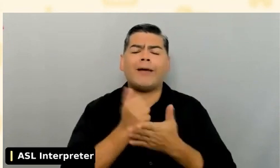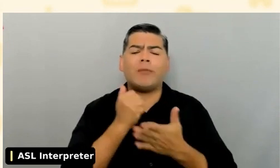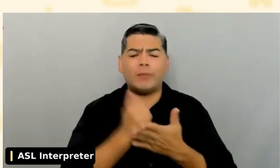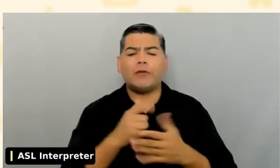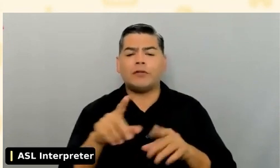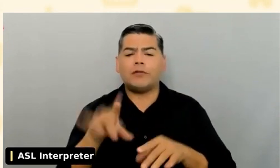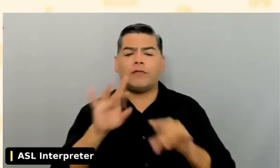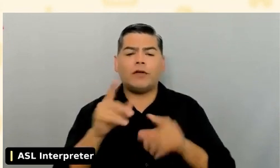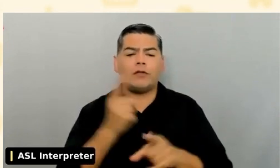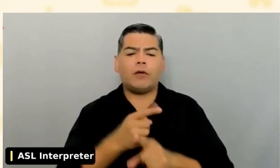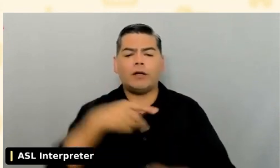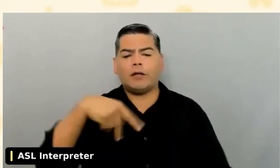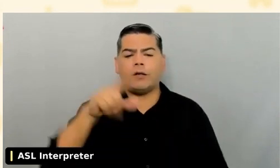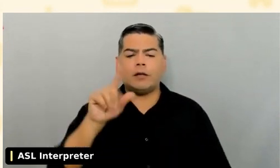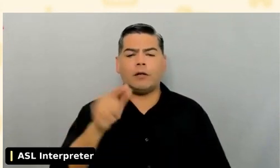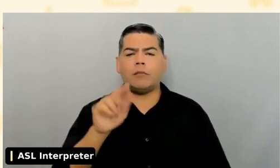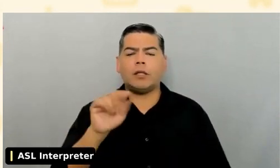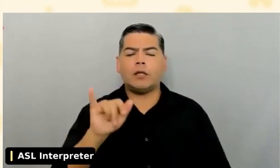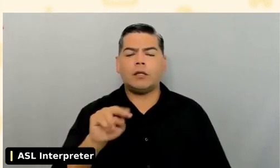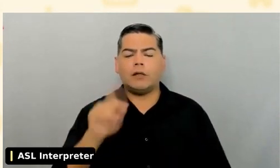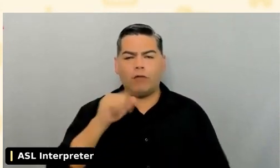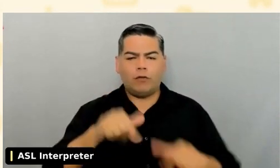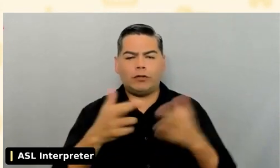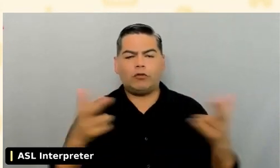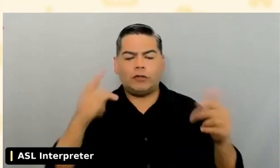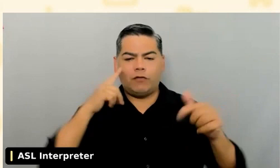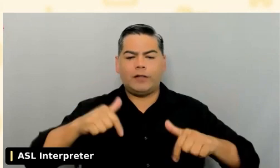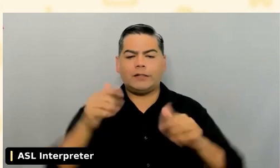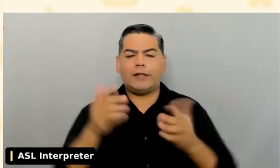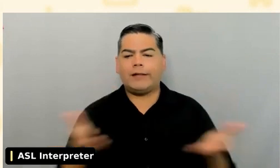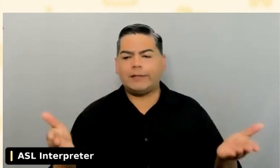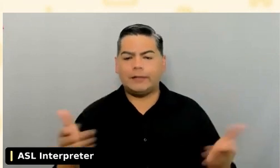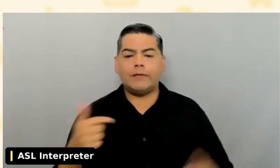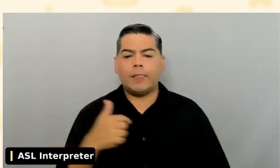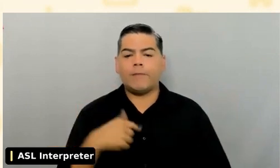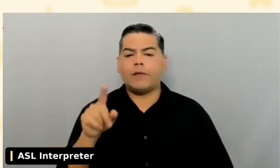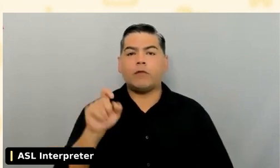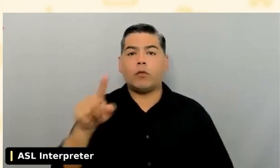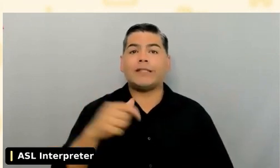y recursos para todas estas cosas. Ahora, yo también tengo una pregunta , Helen.